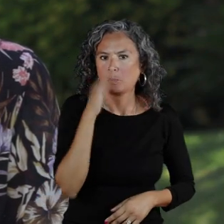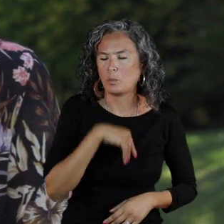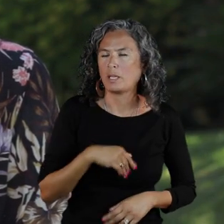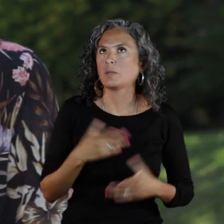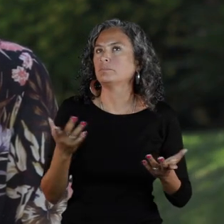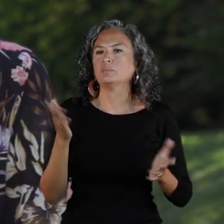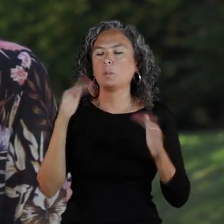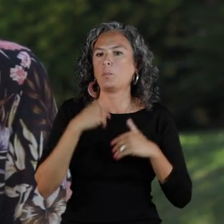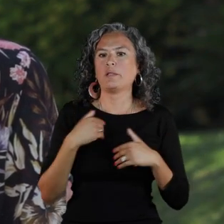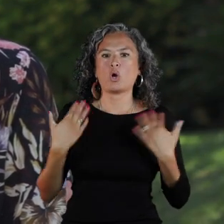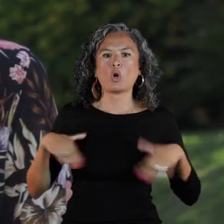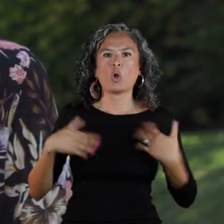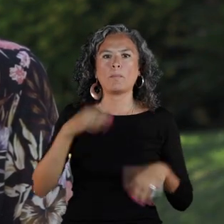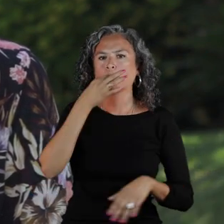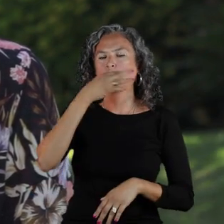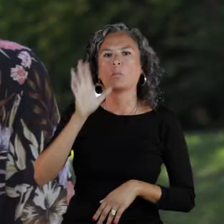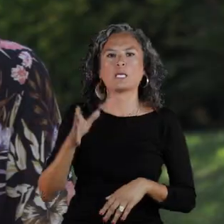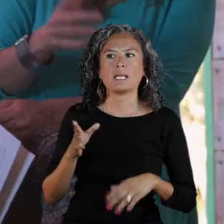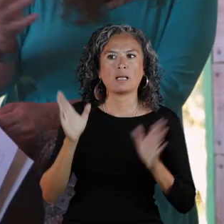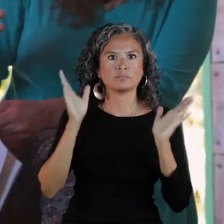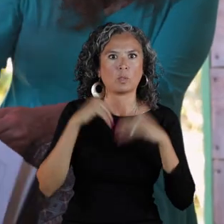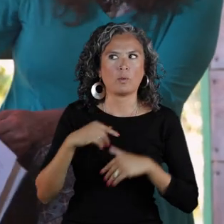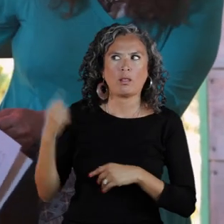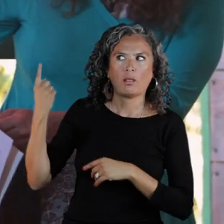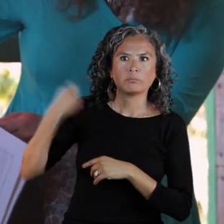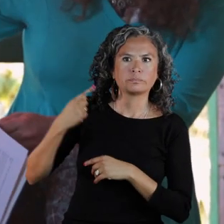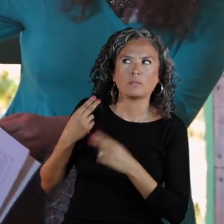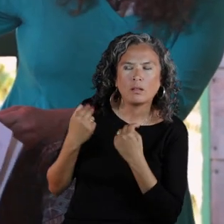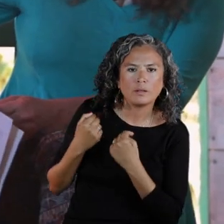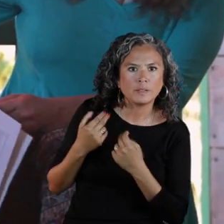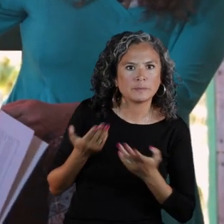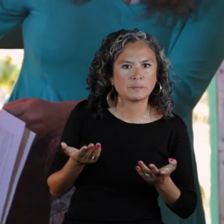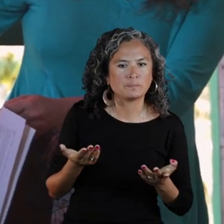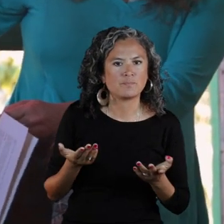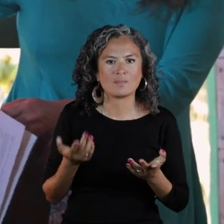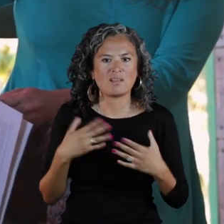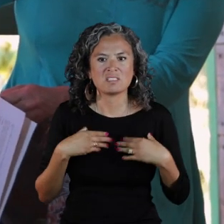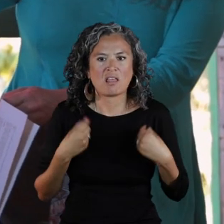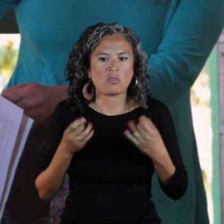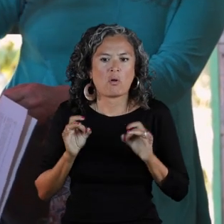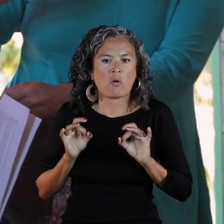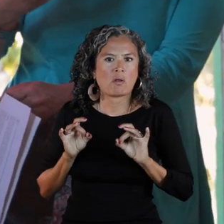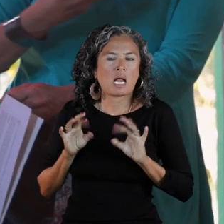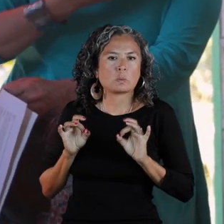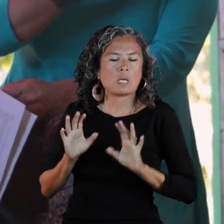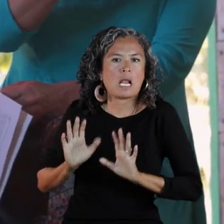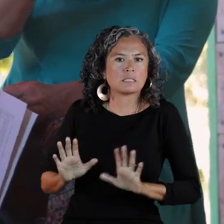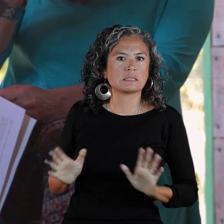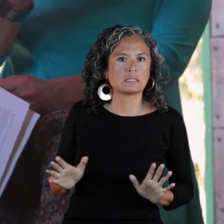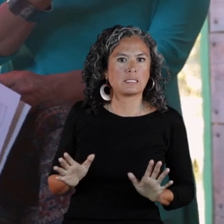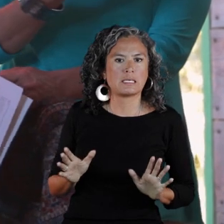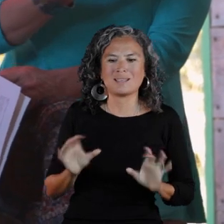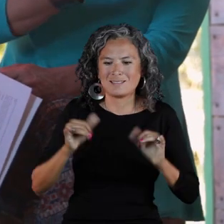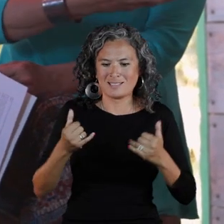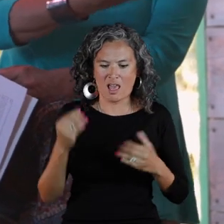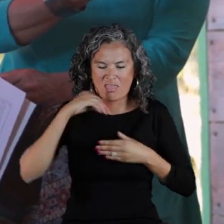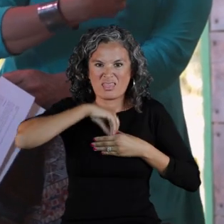poner tal ropa”. La naturalización de todo lo incorporado, el amor romántico, la